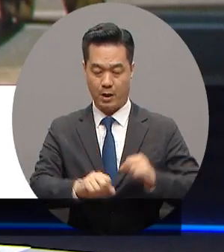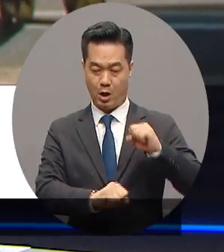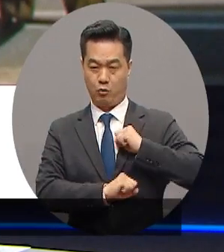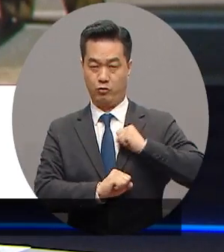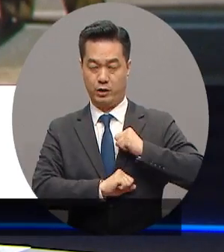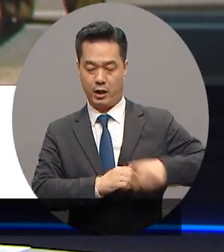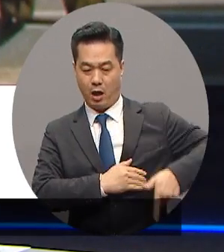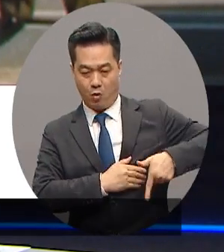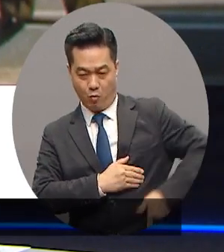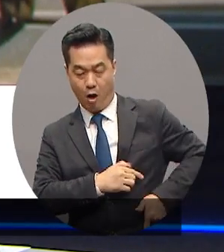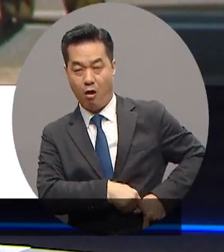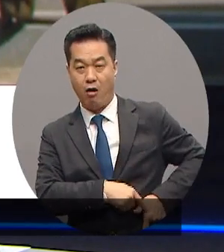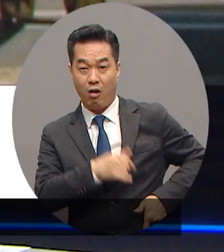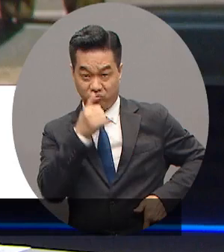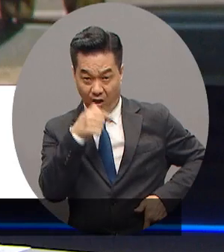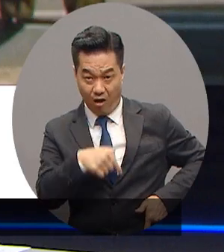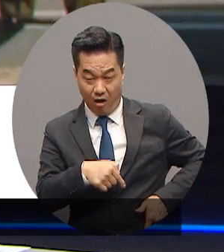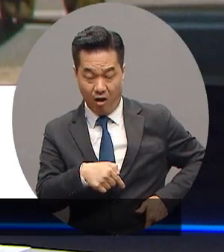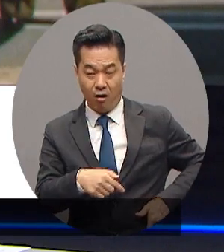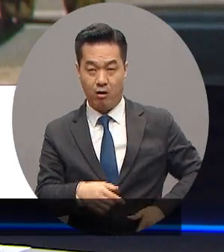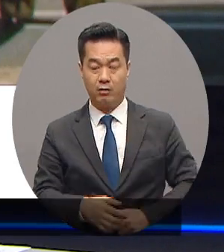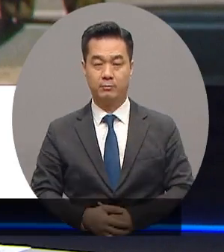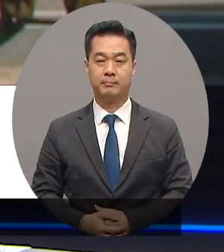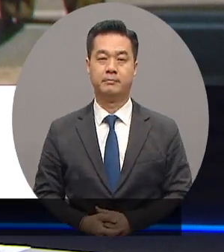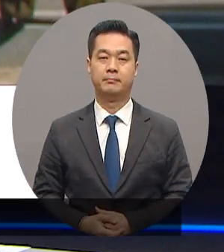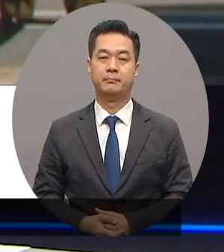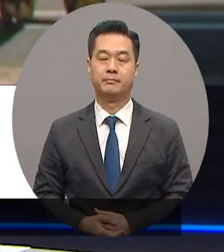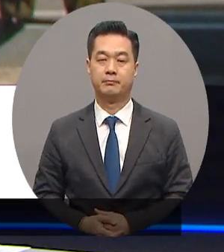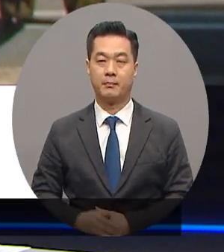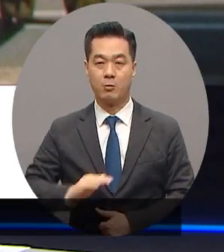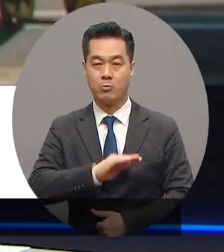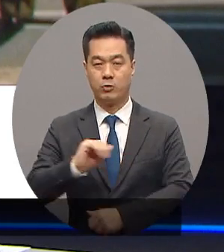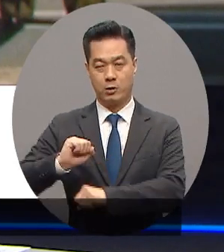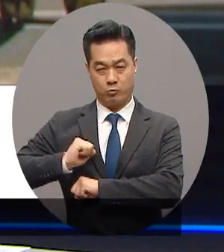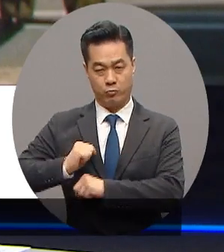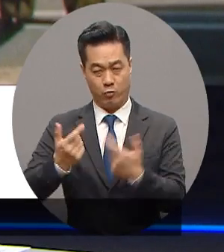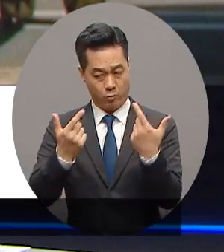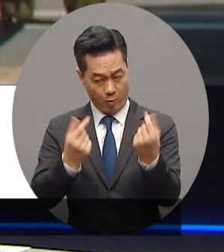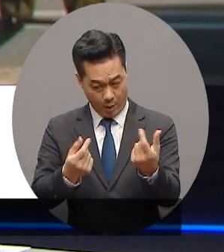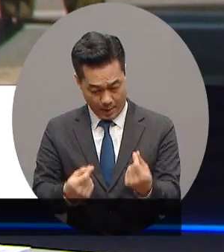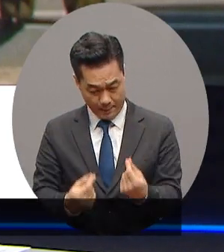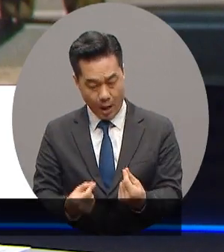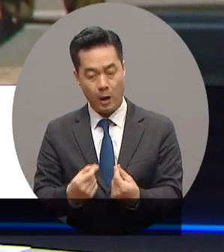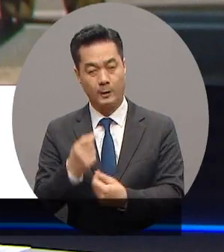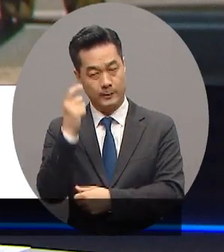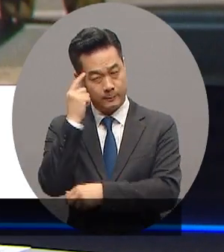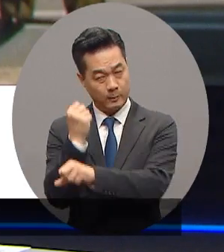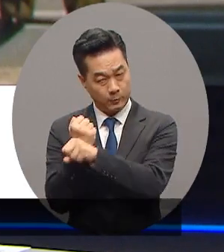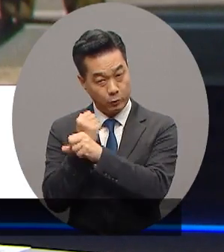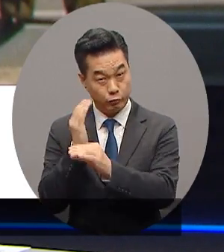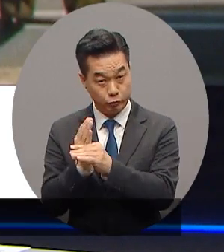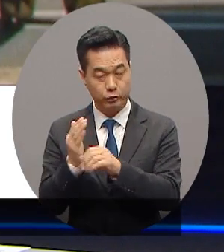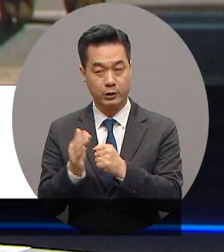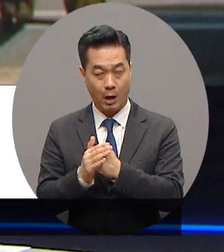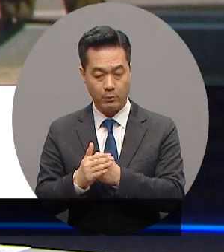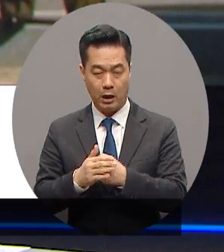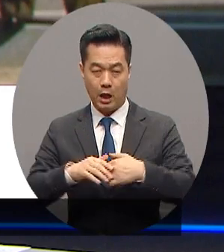(앵커) 9.19 군사합의를 파기가 북한이 최전방 감시초소를 찾은 데 이어 판문점의 경비요원에게 권총을 채워 재무장한 것으로나타났습니다.